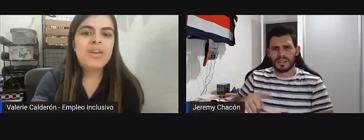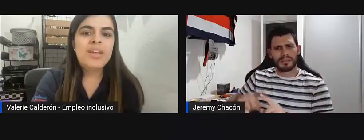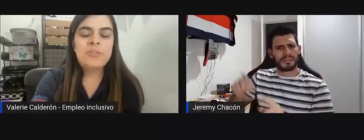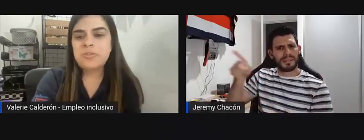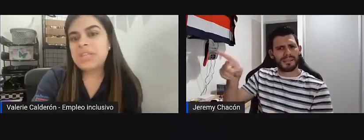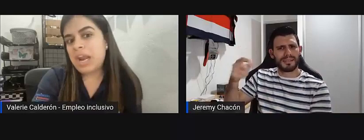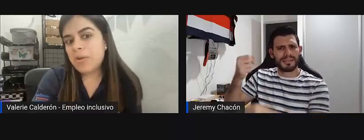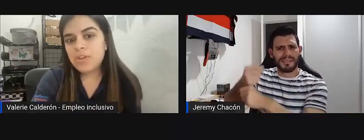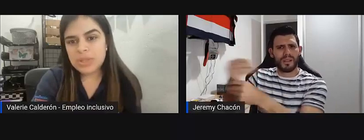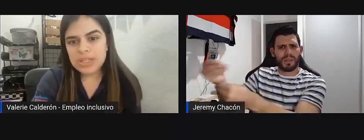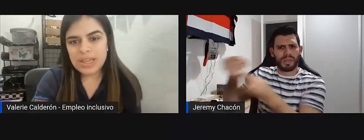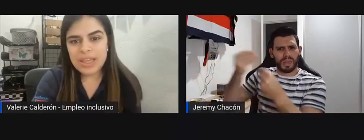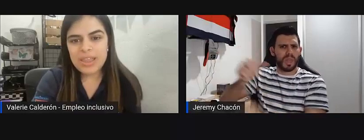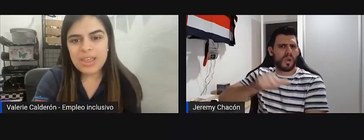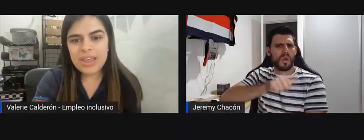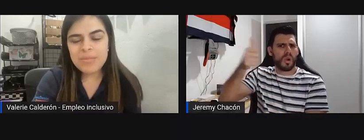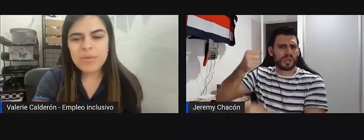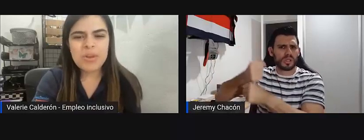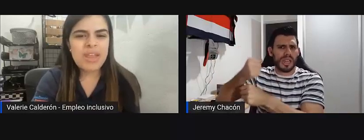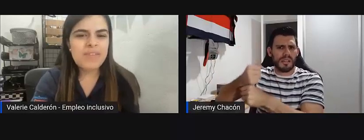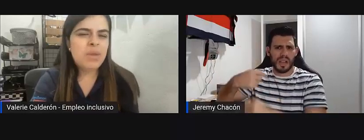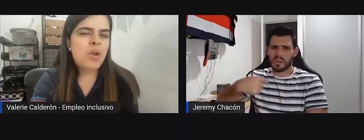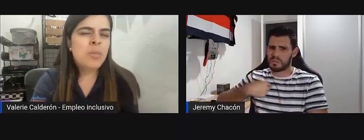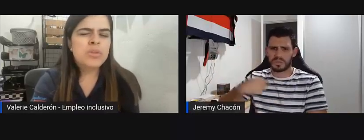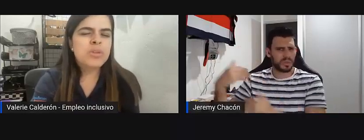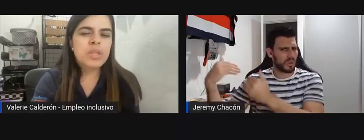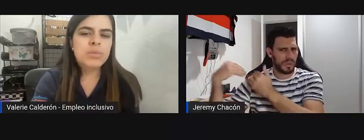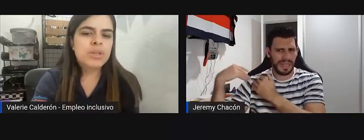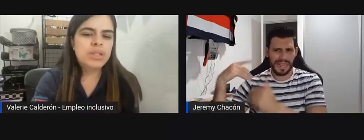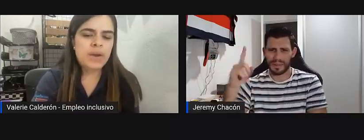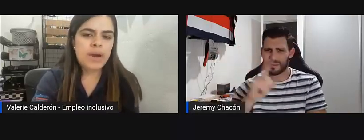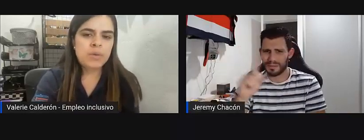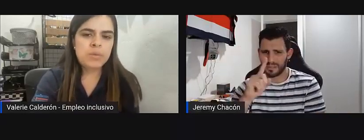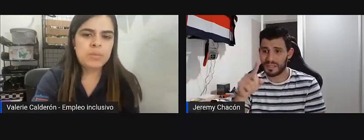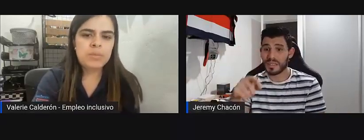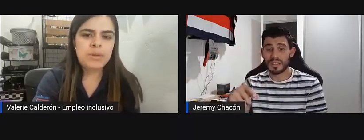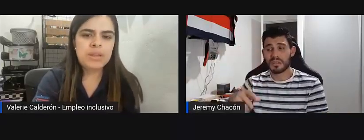Entonces era lo que yo me tenía que dedicar pero querían darme como otro tipo de trabajo verdad